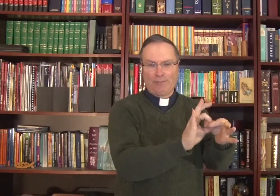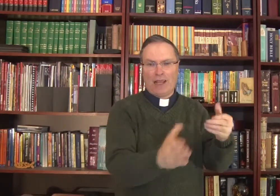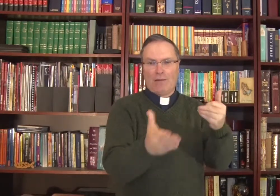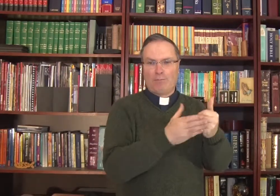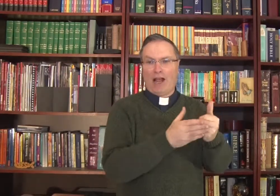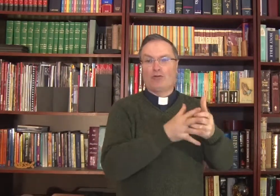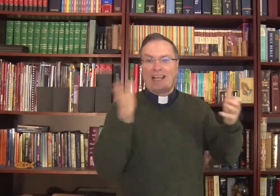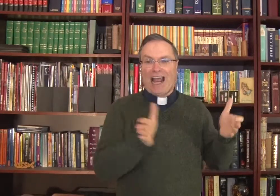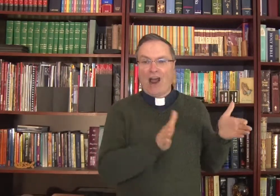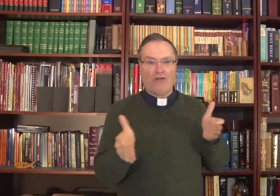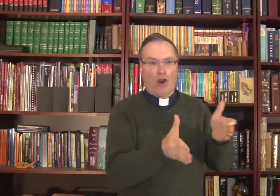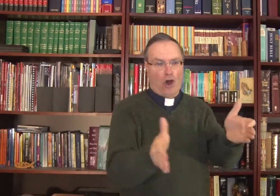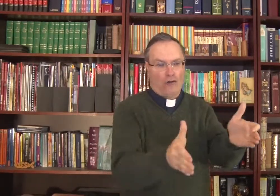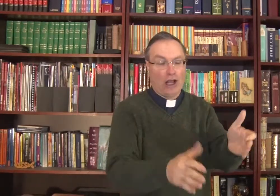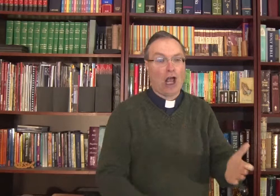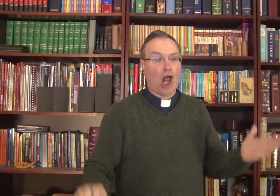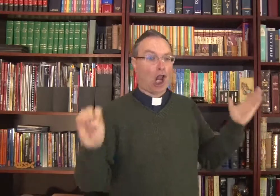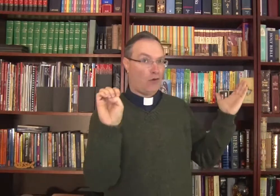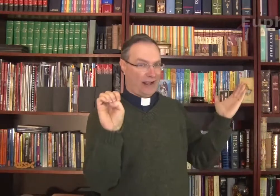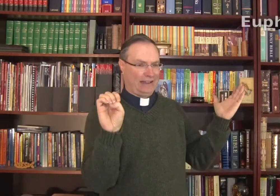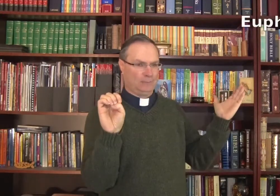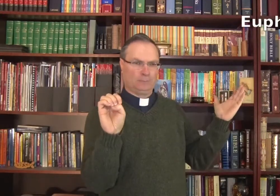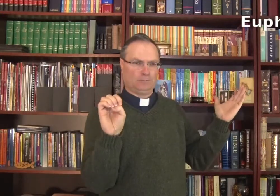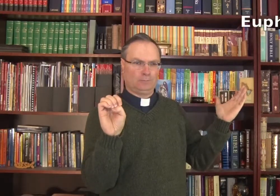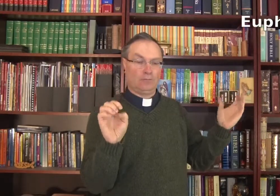près du grand fleuve, l’Euphrate.»